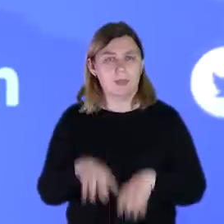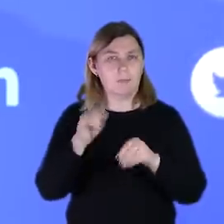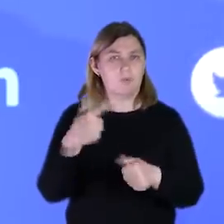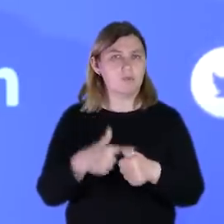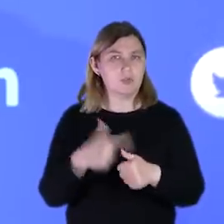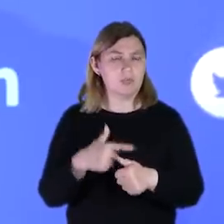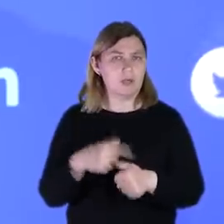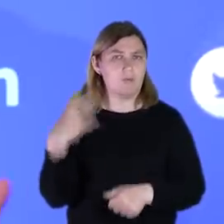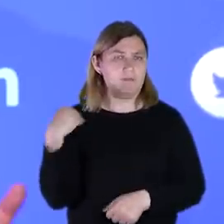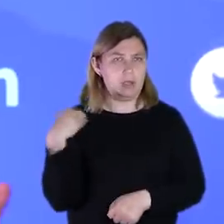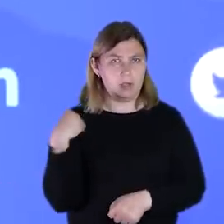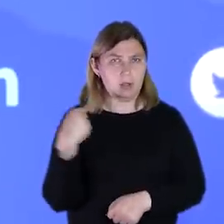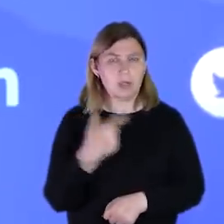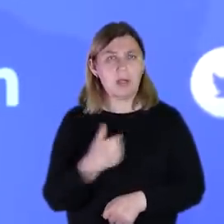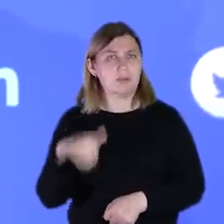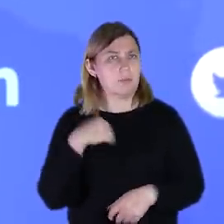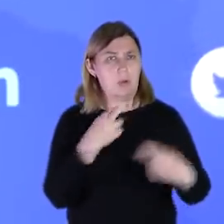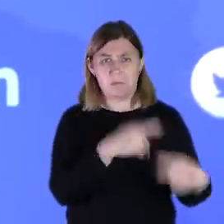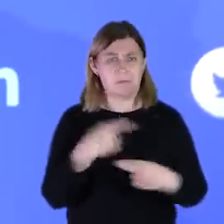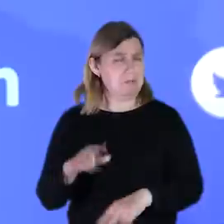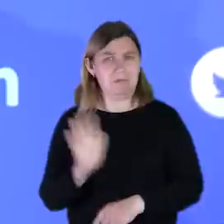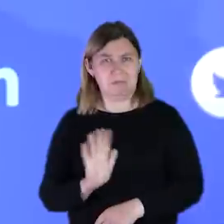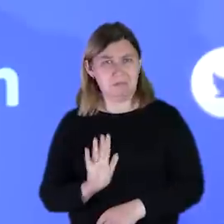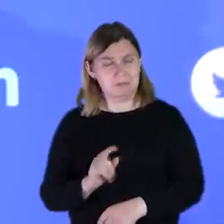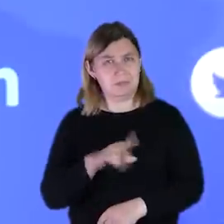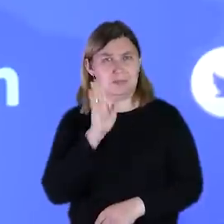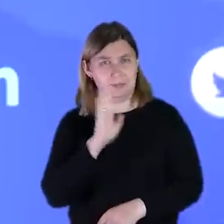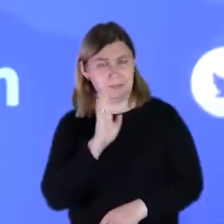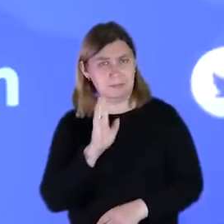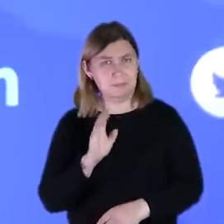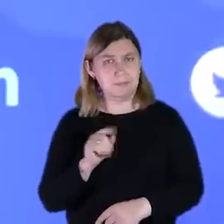wieku) nie były bardzo rozróżniane. Często pod